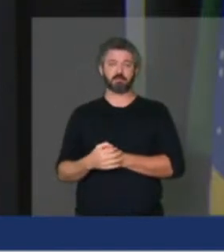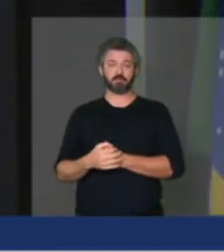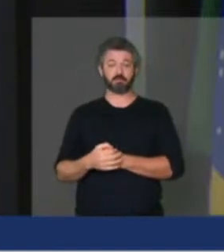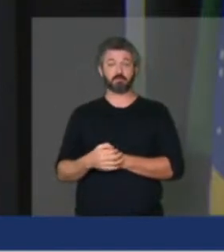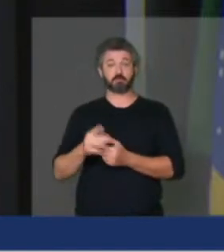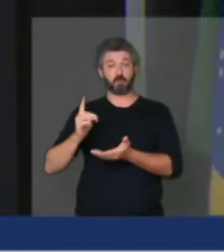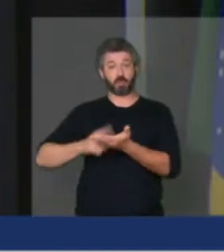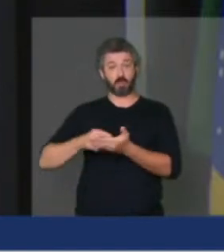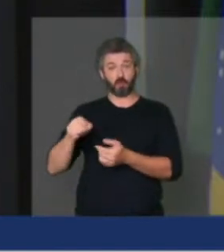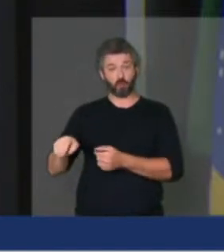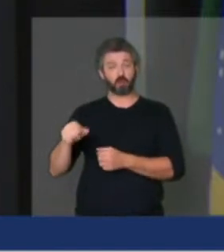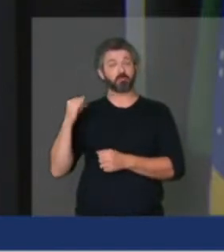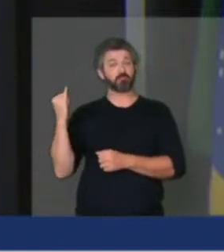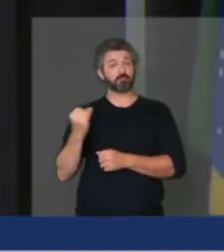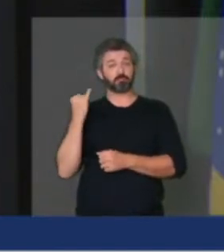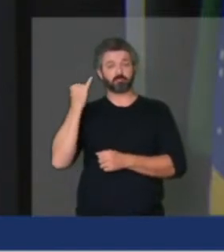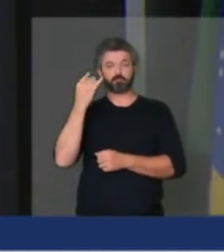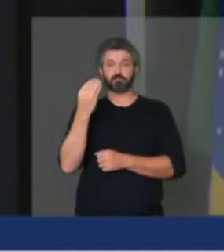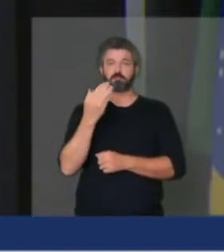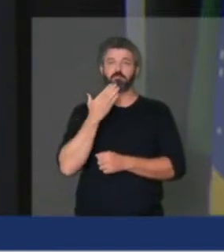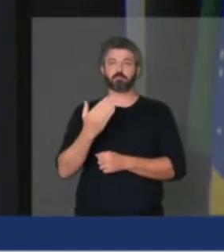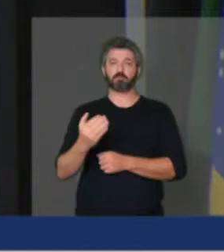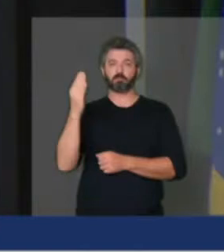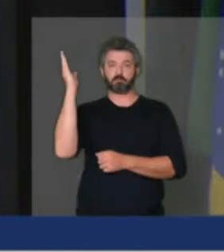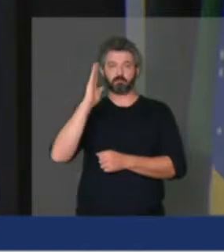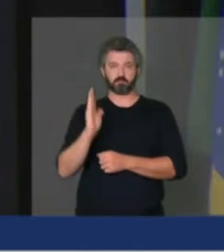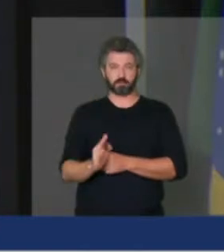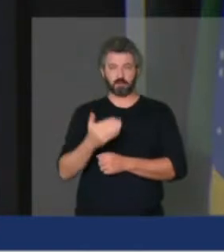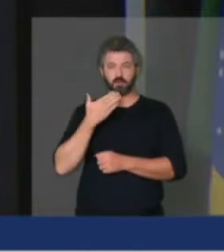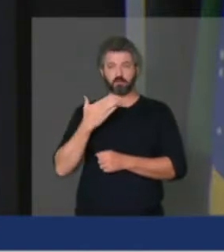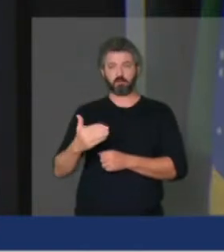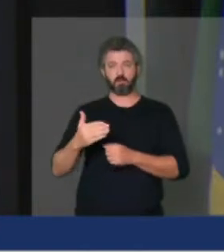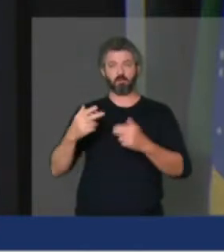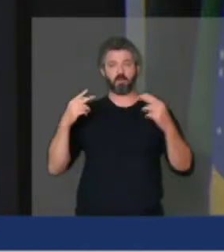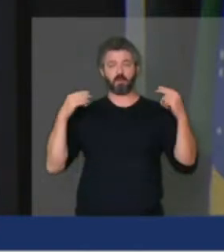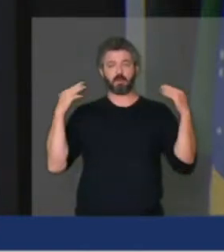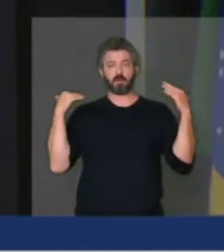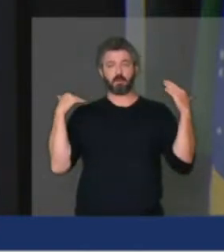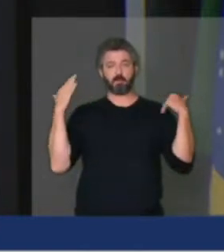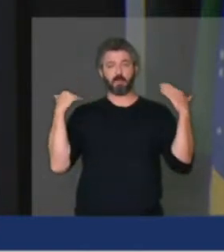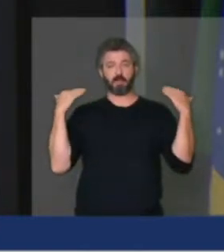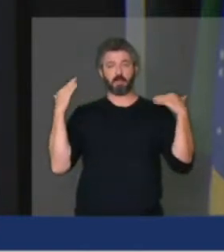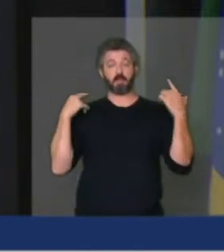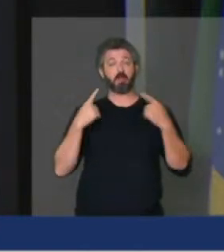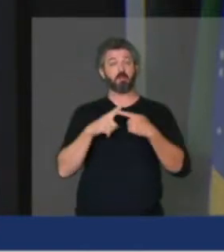PARA A NOSSA MARINHA POIS OFERECE DIVERSAS JANEIRO DE 2013 ESSE ACORDO É MUITO IMPORTANTE PARA O BRASIL POSSIBILIDADES DE MÚTUO